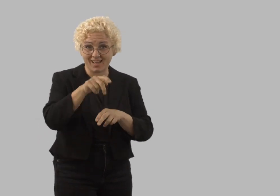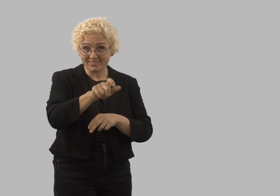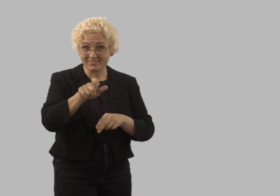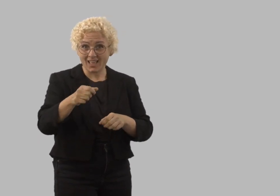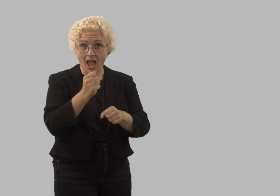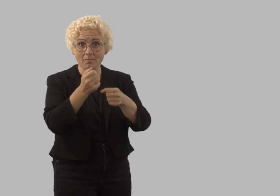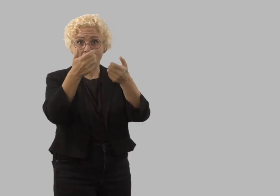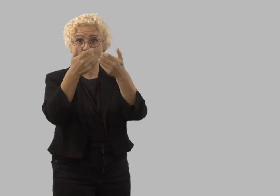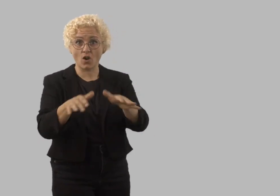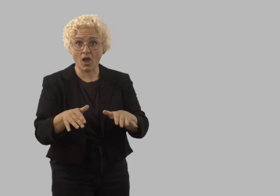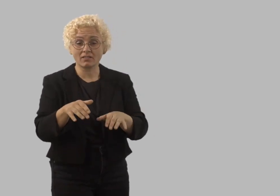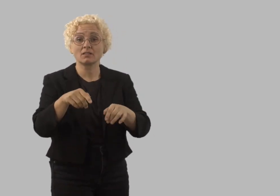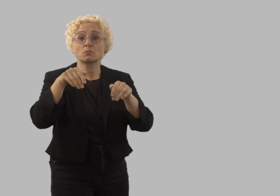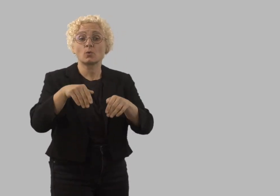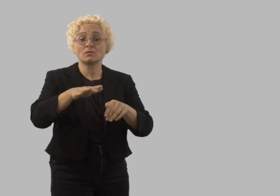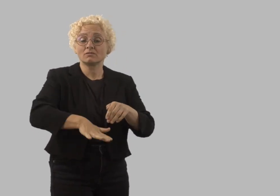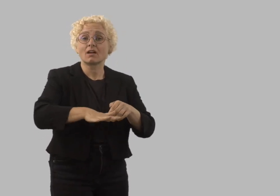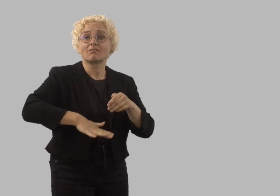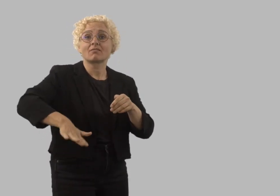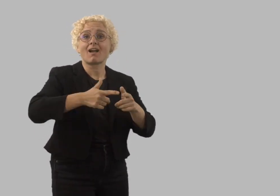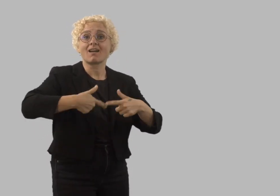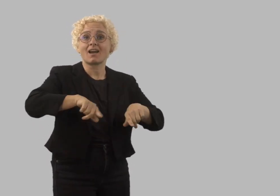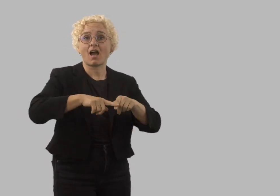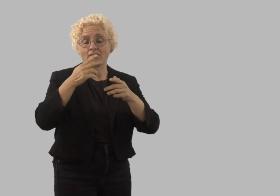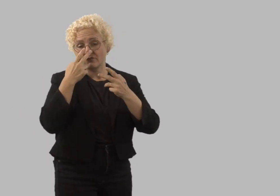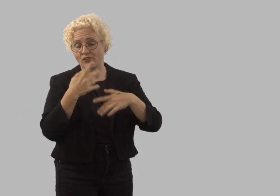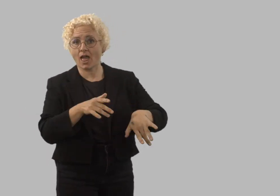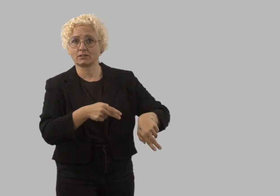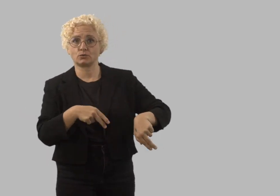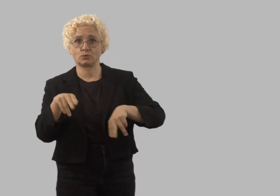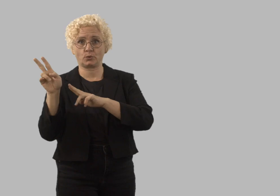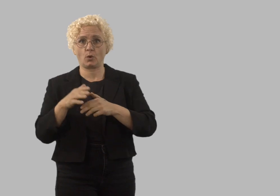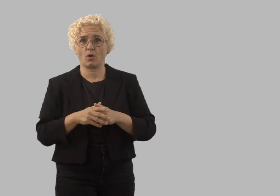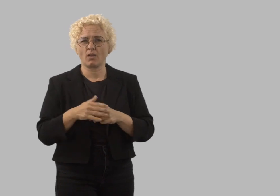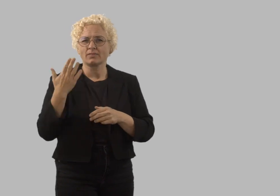Und wenn man die Arbeit verlor, musste man das Land wieder verlassen.